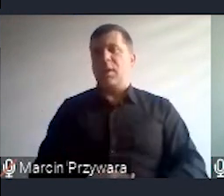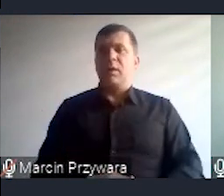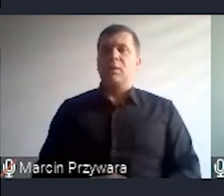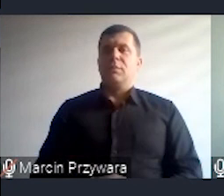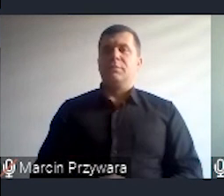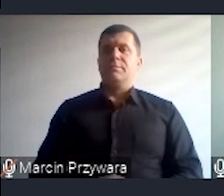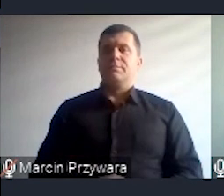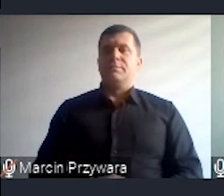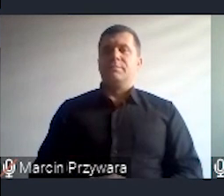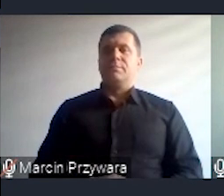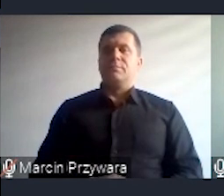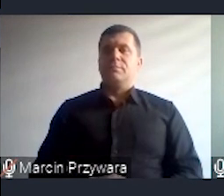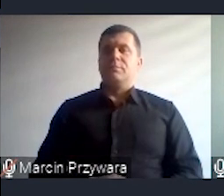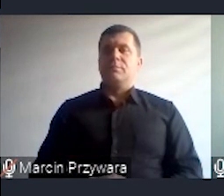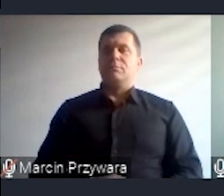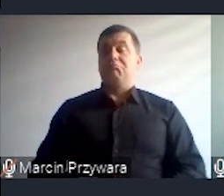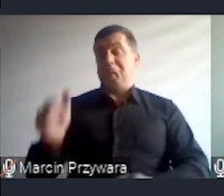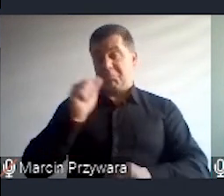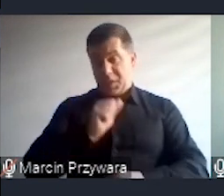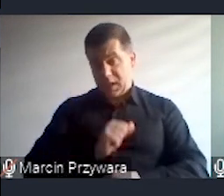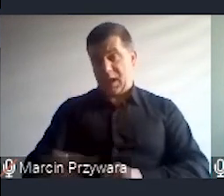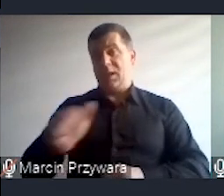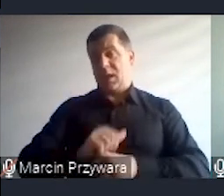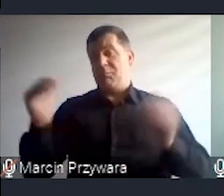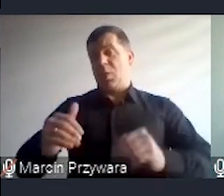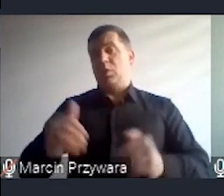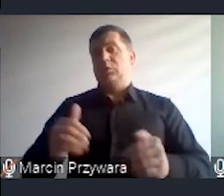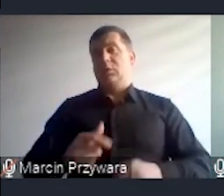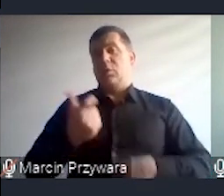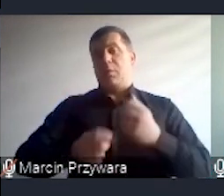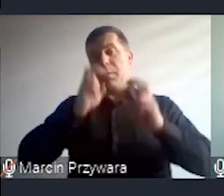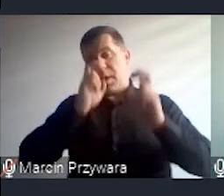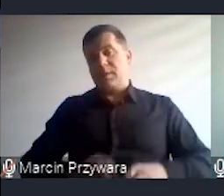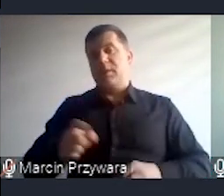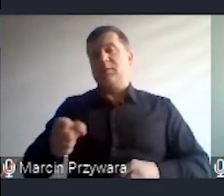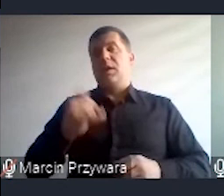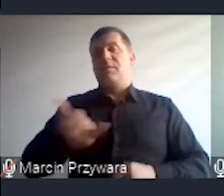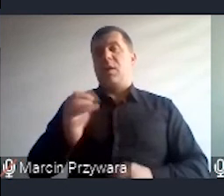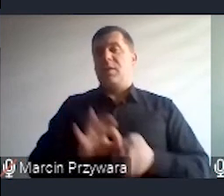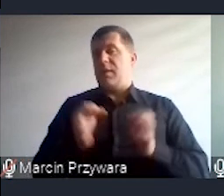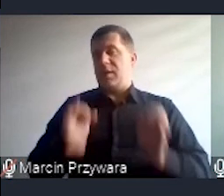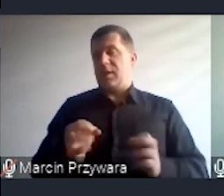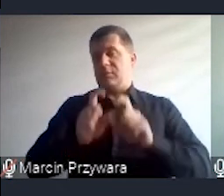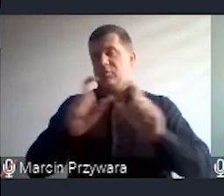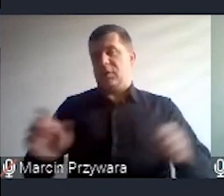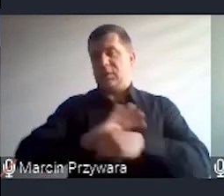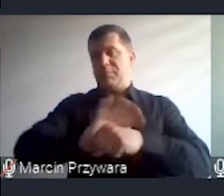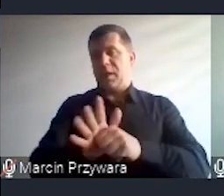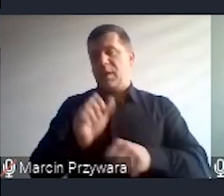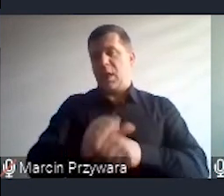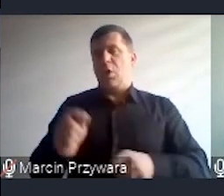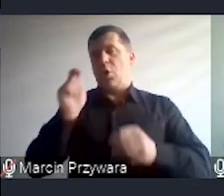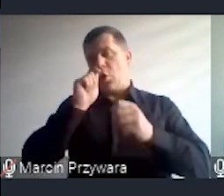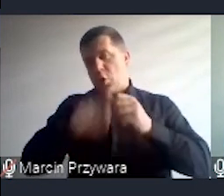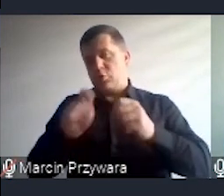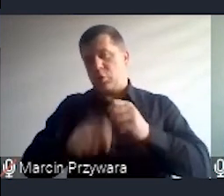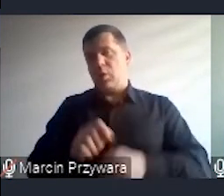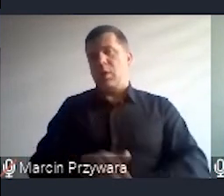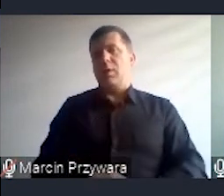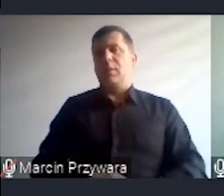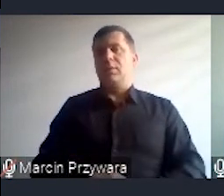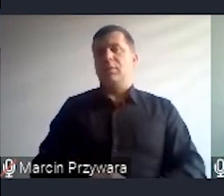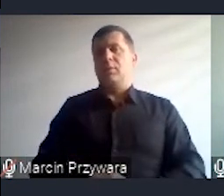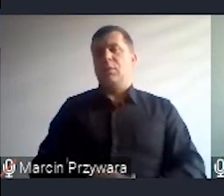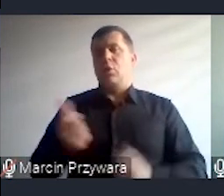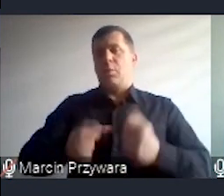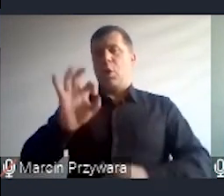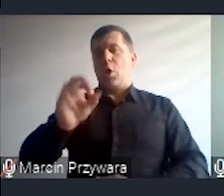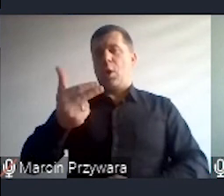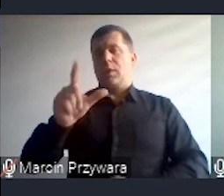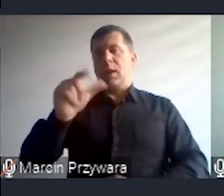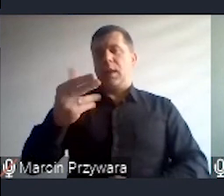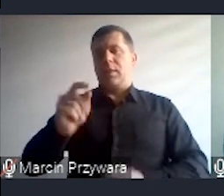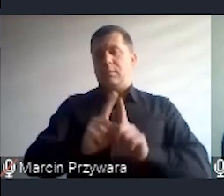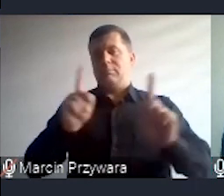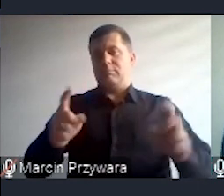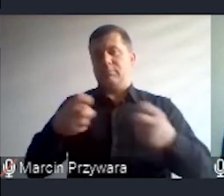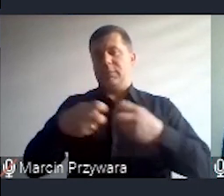I są narzędzia, które pozwalają badać trwałość nawet w tej chwili w czasie pandemii. Są kontrole, które po prostu odbywają się online.